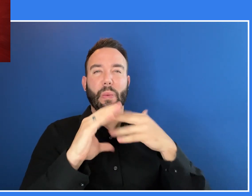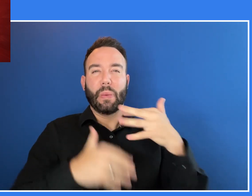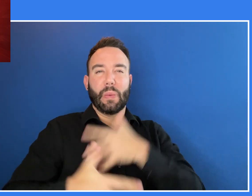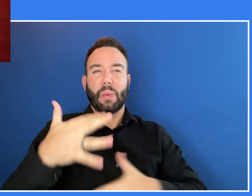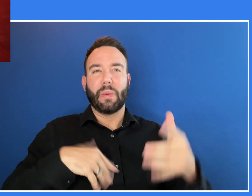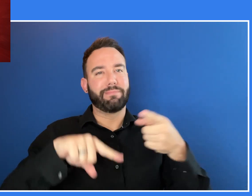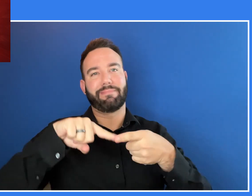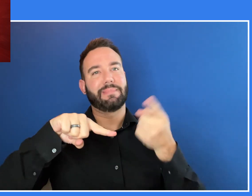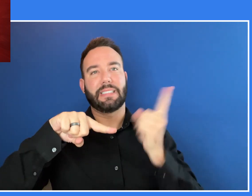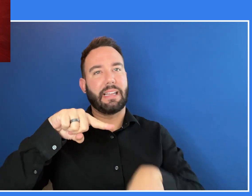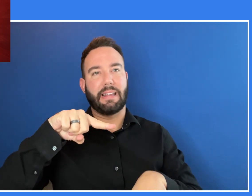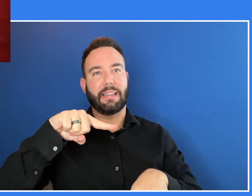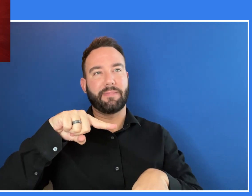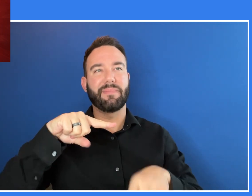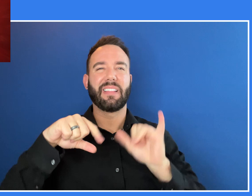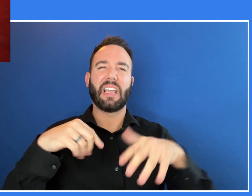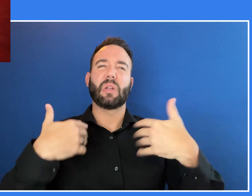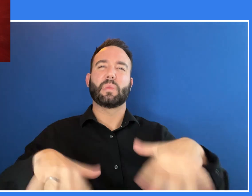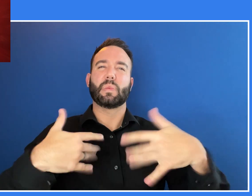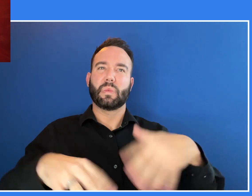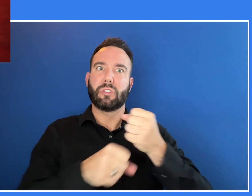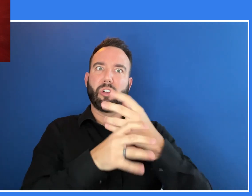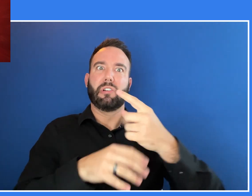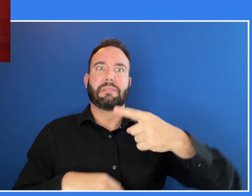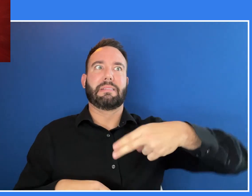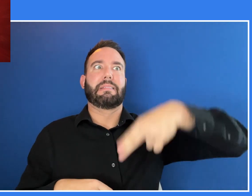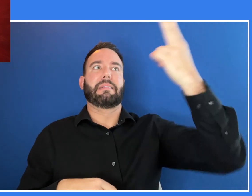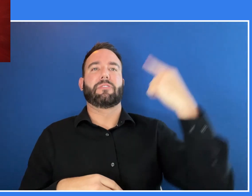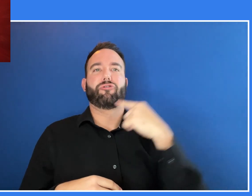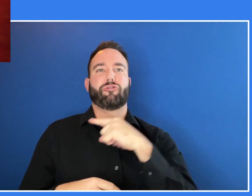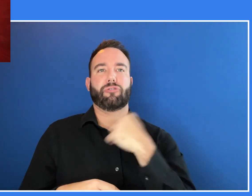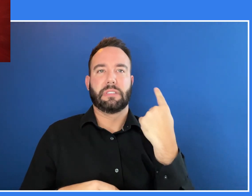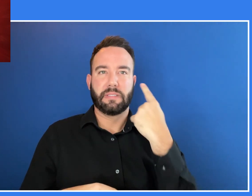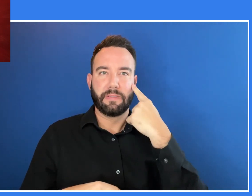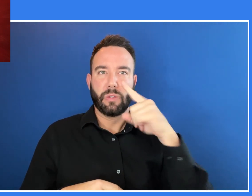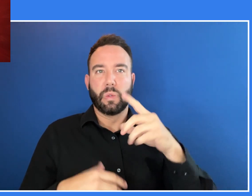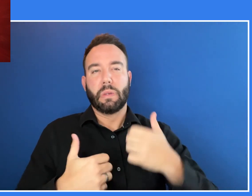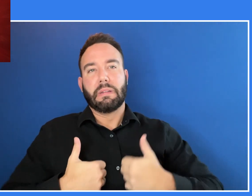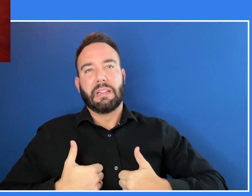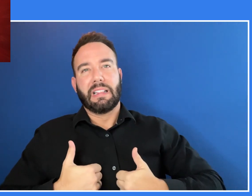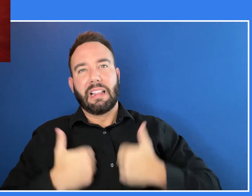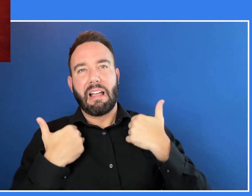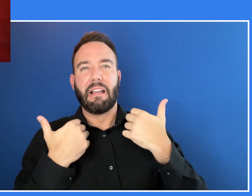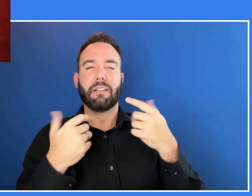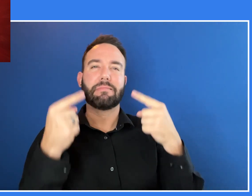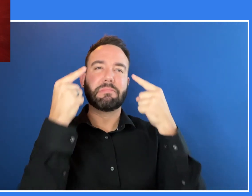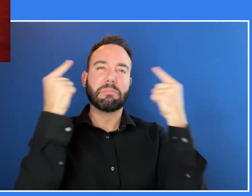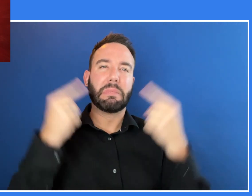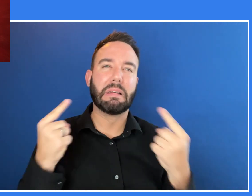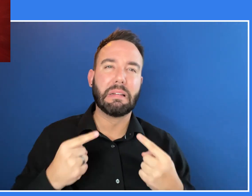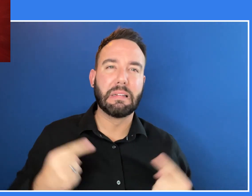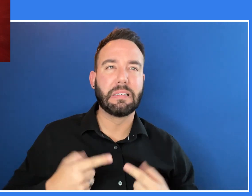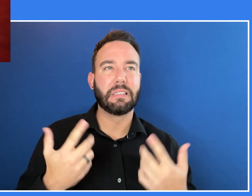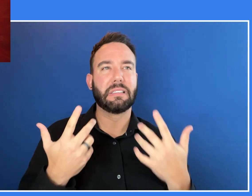Estas complicaciones causan dolor y sufrimiento innecesarios. La anemia de células falciformes